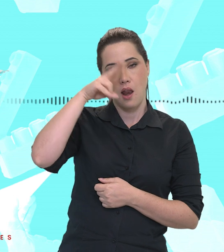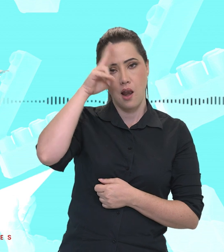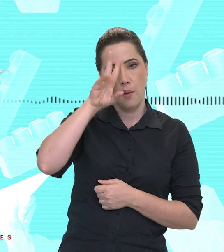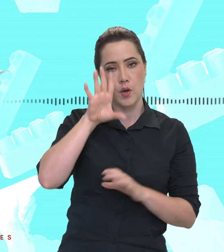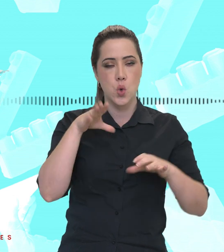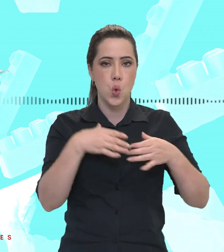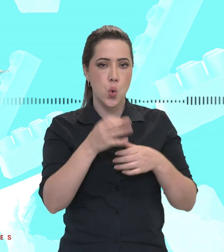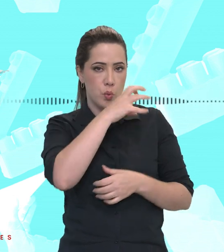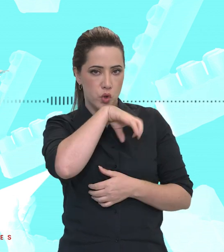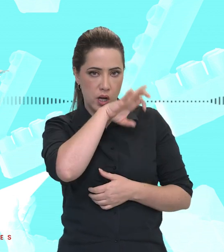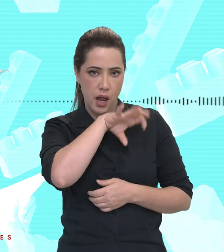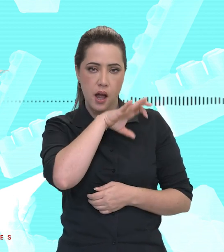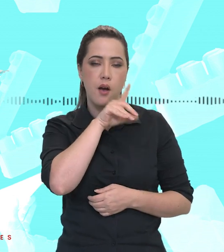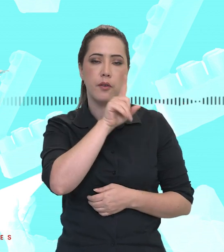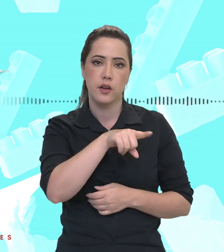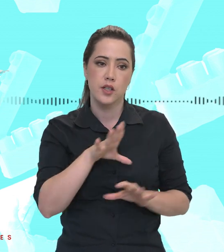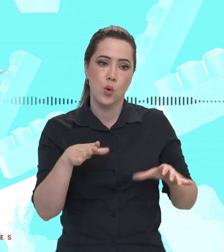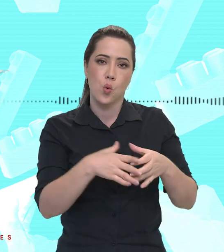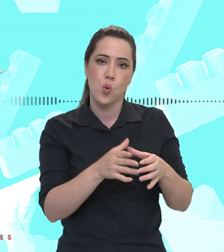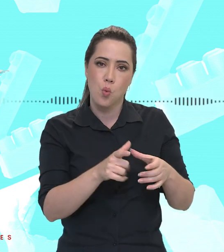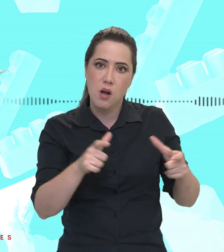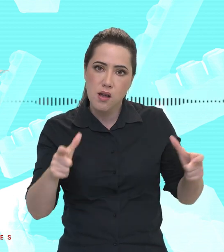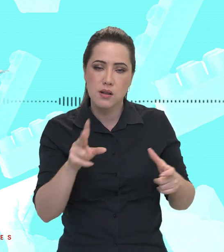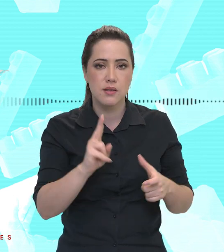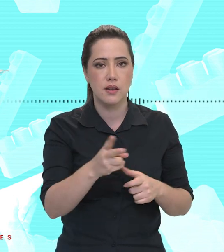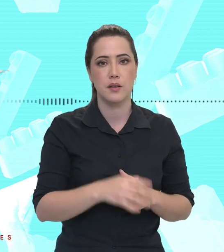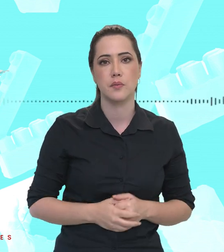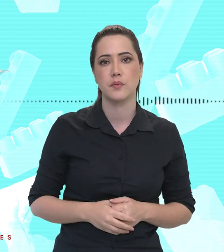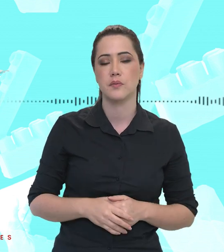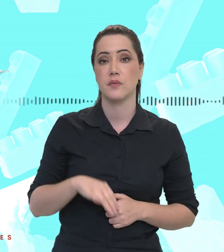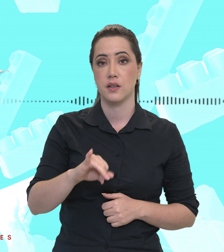Leões andam em bando. [Patrícia] Você fala que tem que matar três leões por dia…